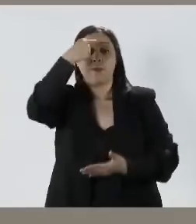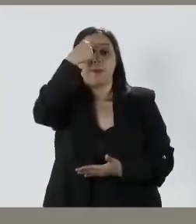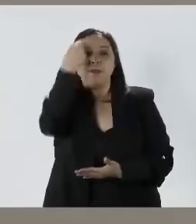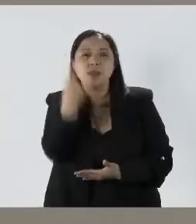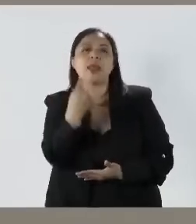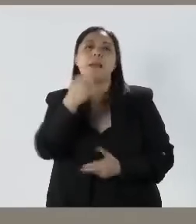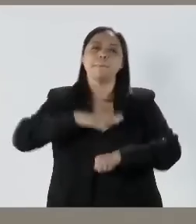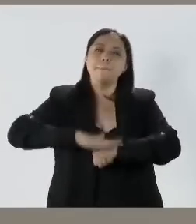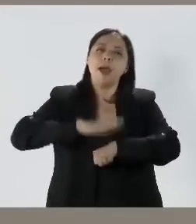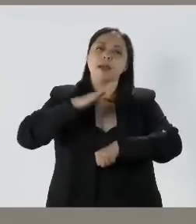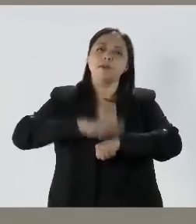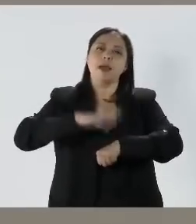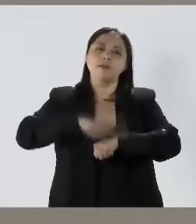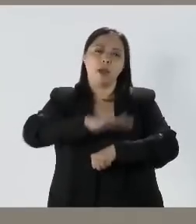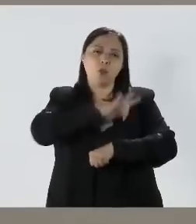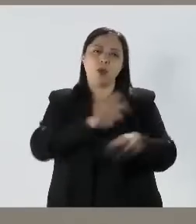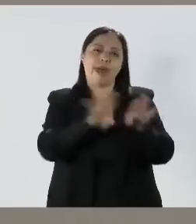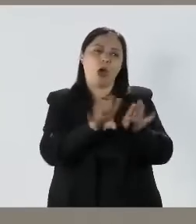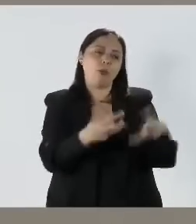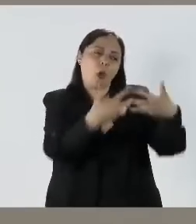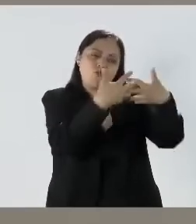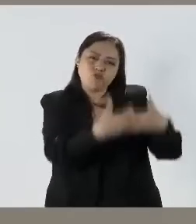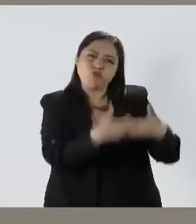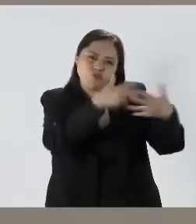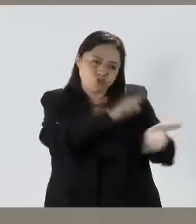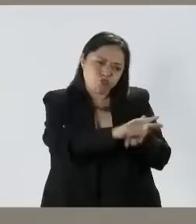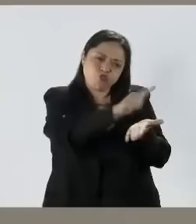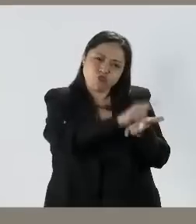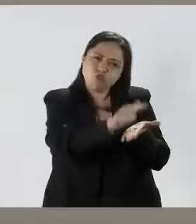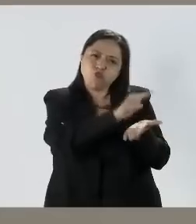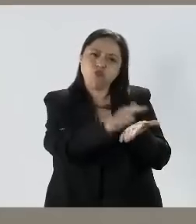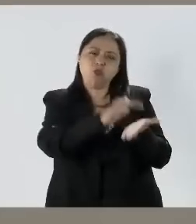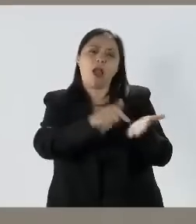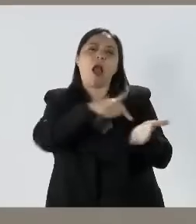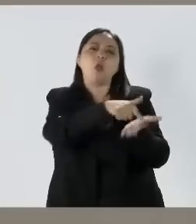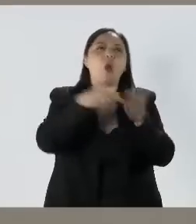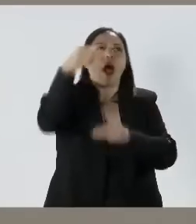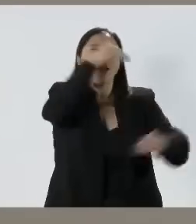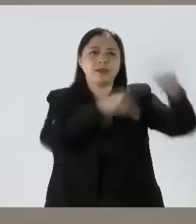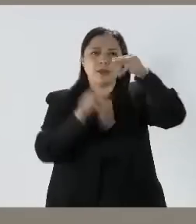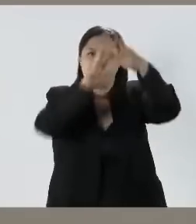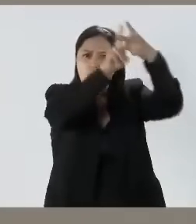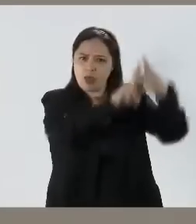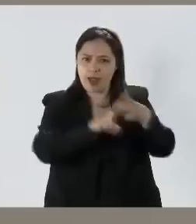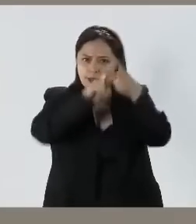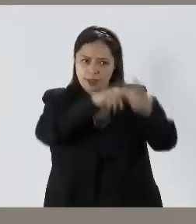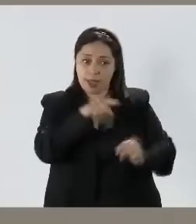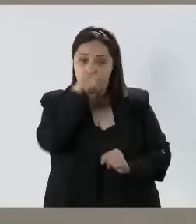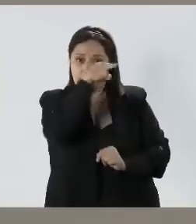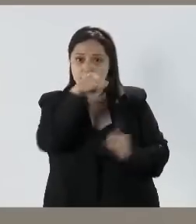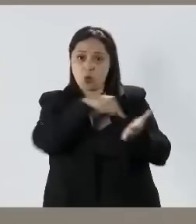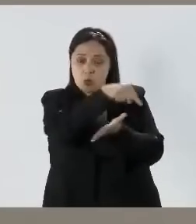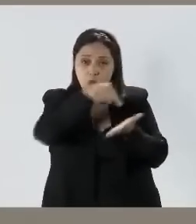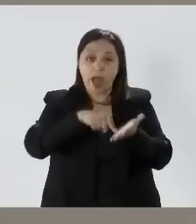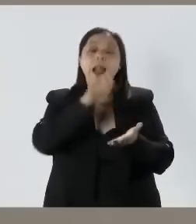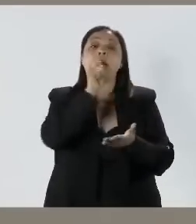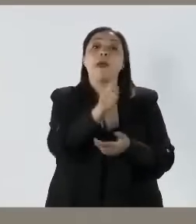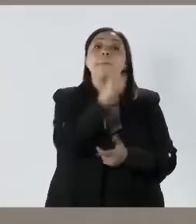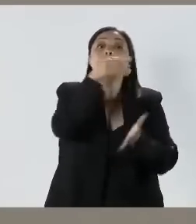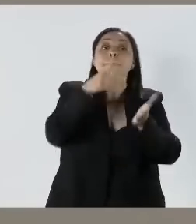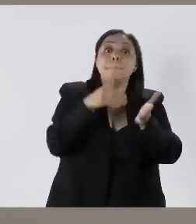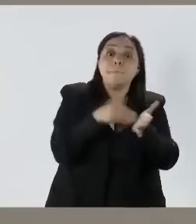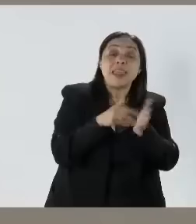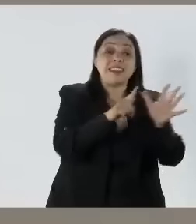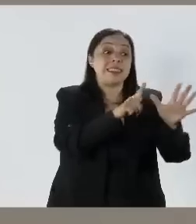de la planta de tratamiento del Cerro de la Estrella vamos a pasar de 1700 L por segundos